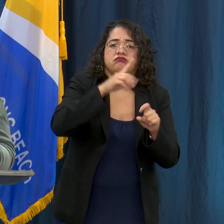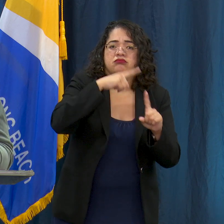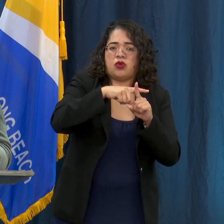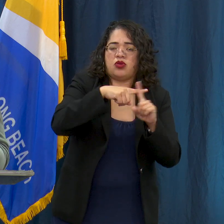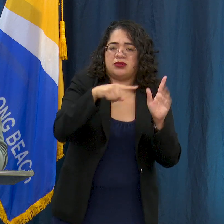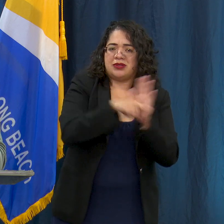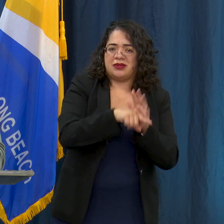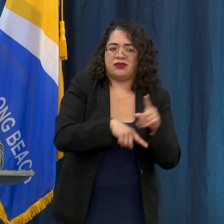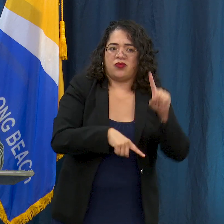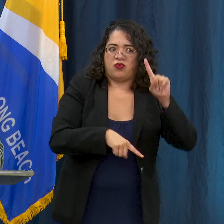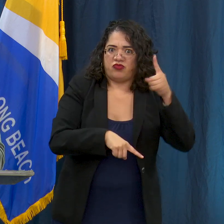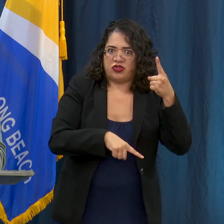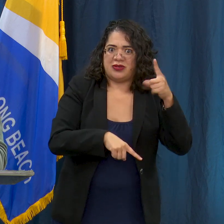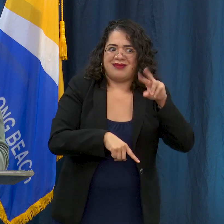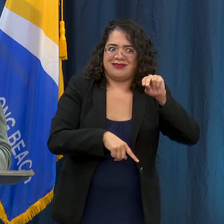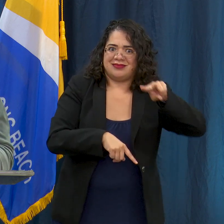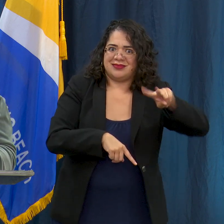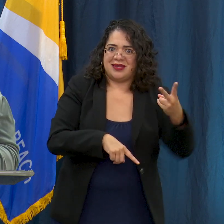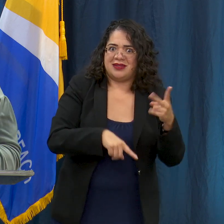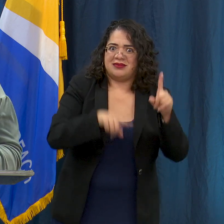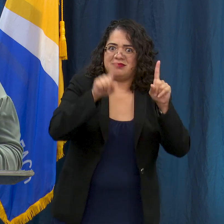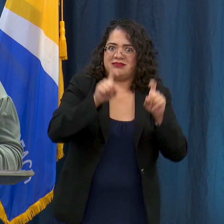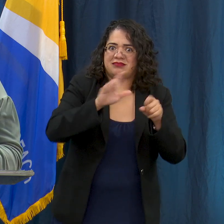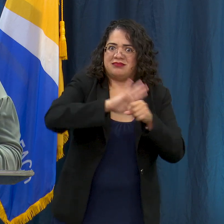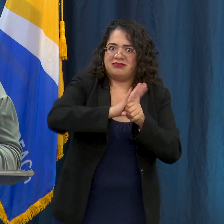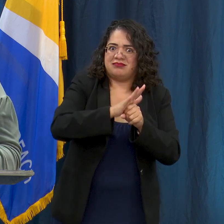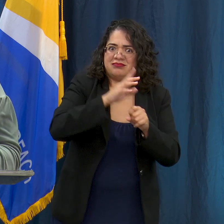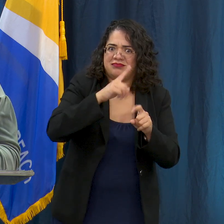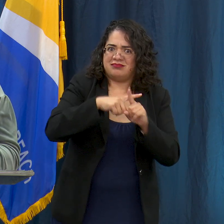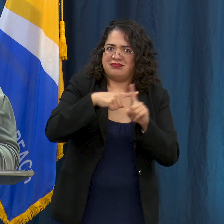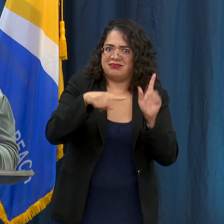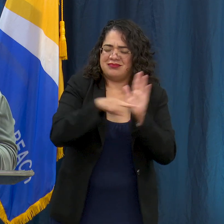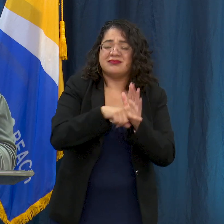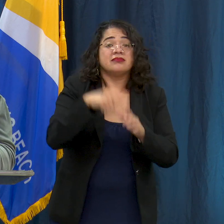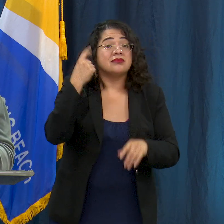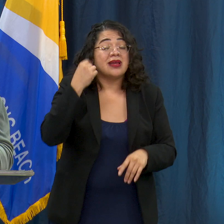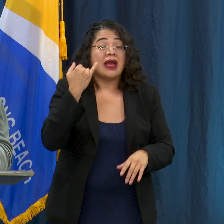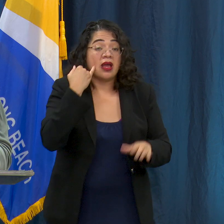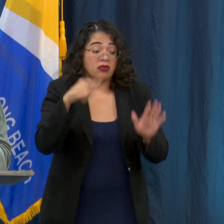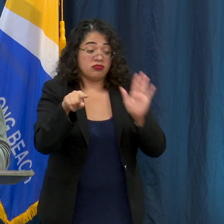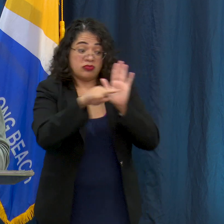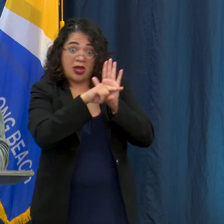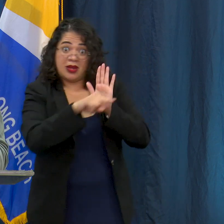so entonces queremos decirles que una prueba negativa solos le da instant Ana